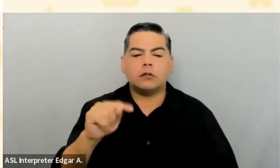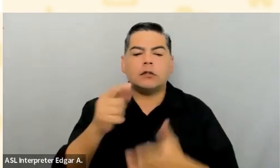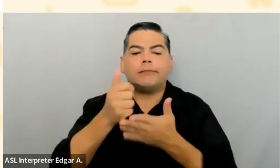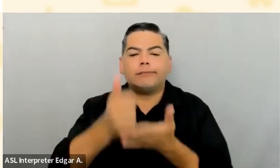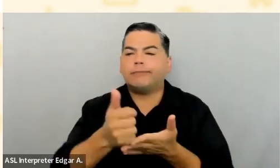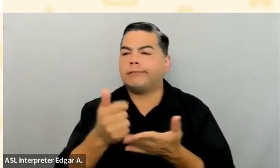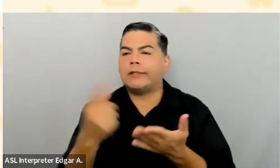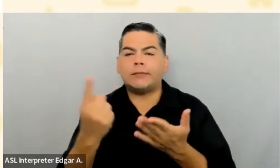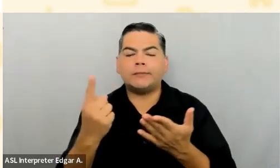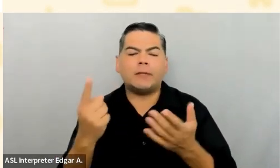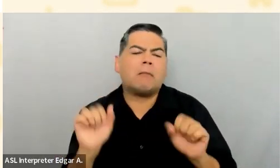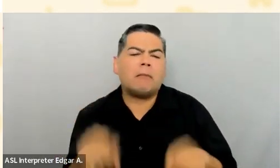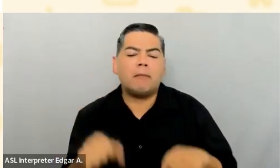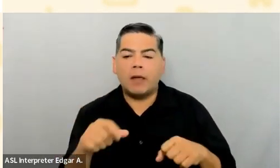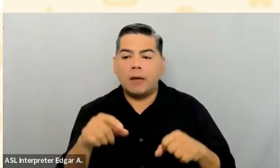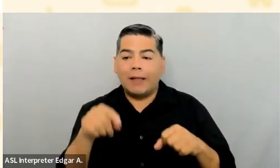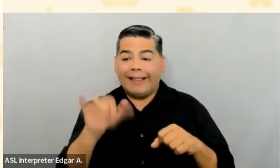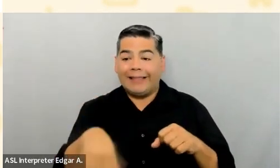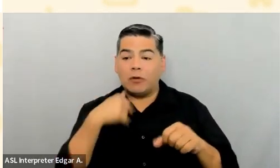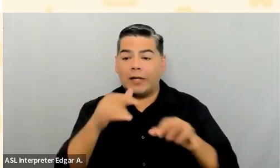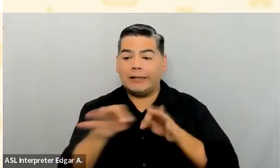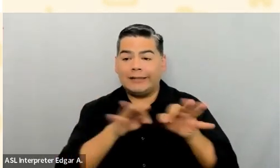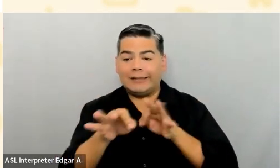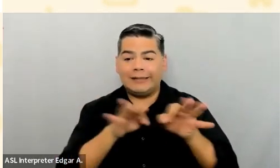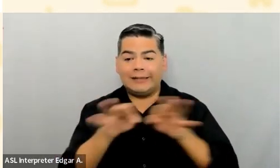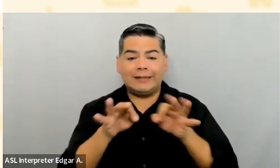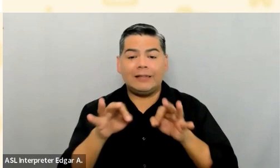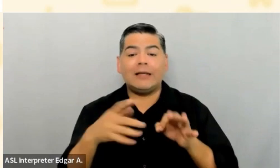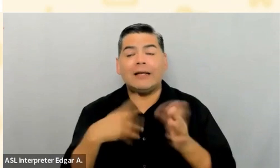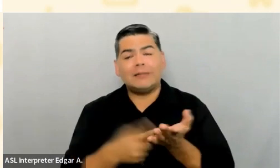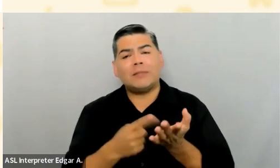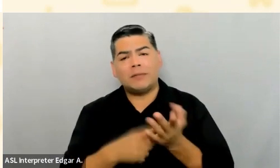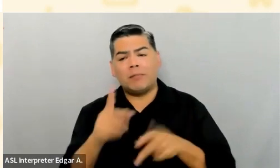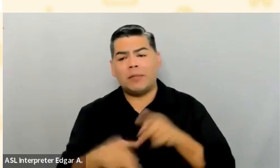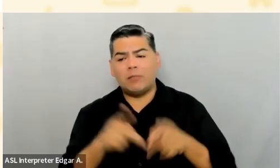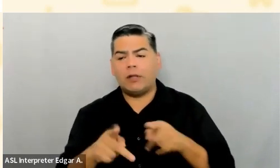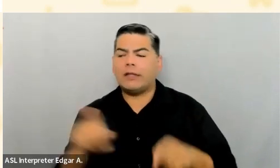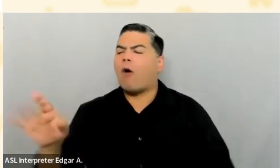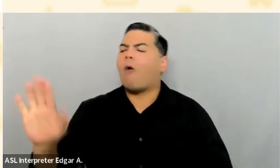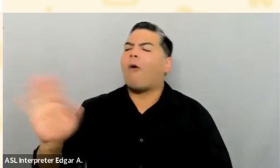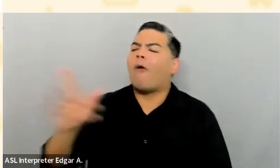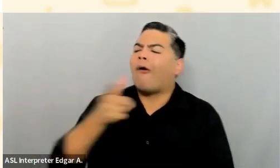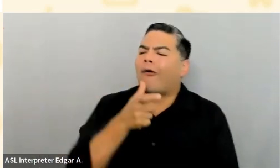entiendan que hay algo allá afuera. Algunos dicen que ya no es necesario porque cuando lleguemos a WCAG3